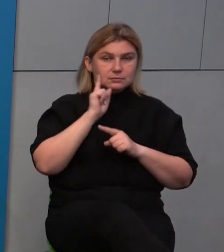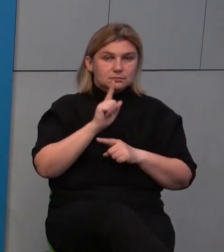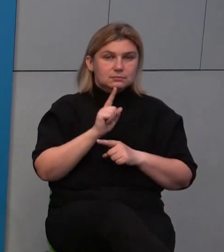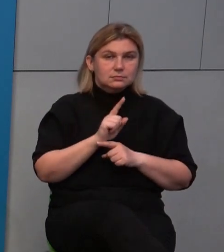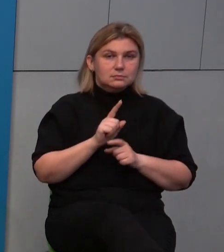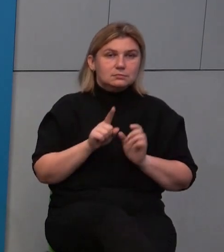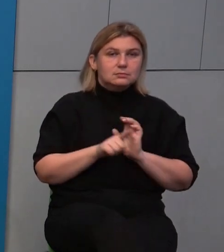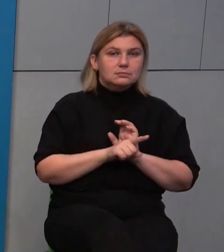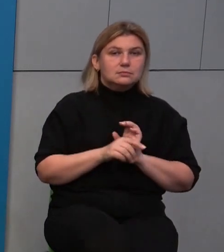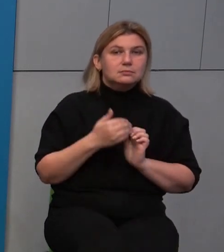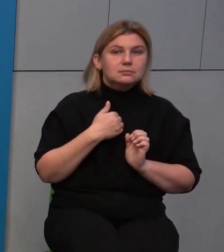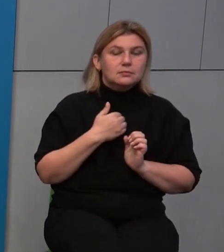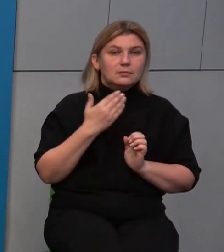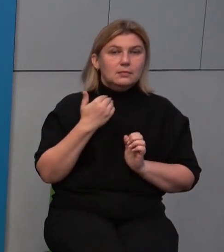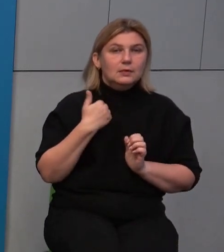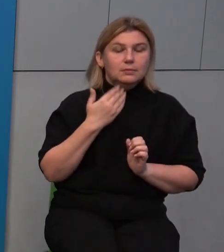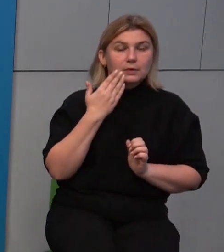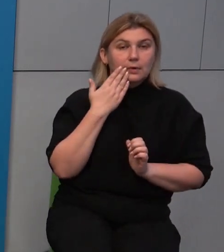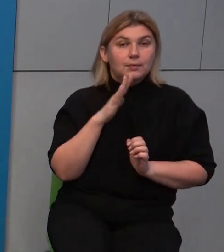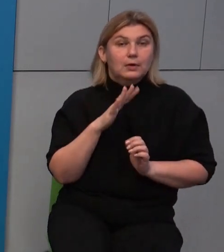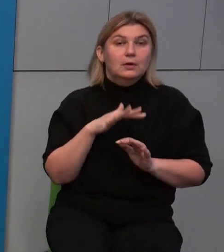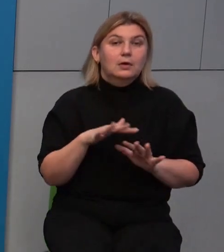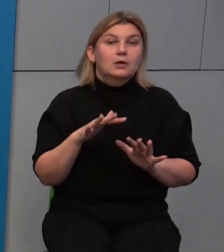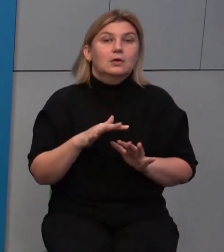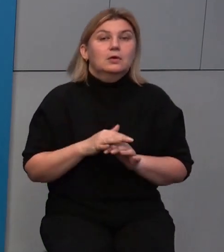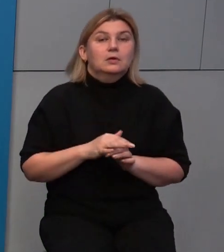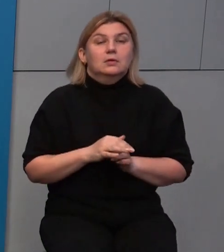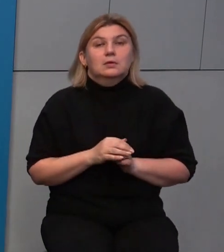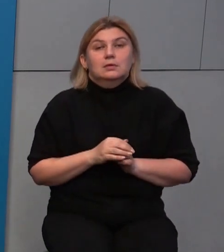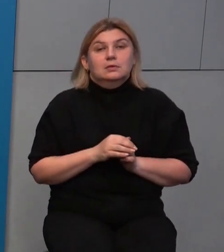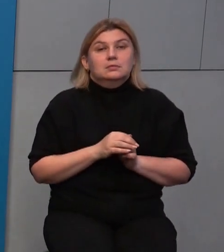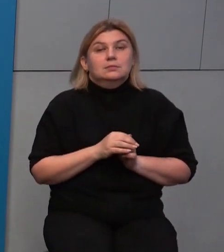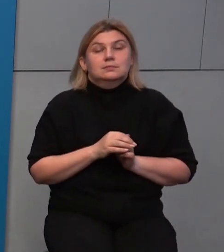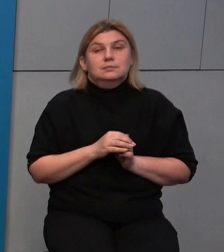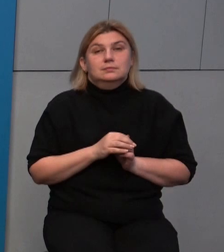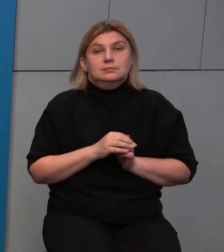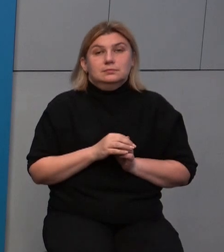dla mnie była bardzo dużym wyzwaniem,